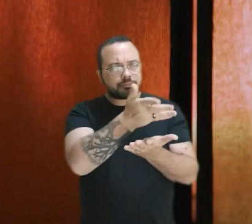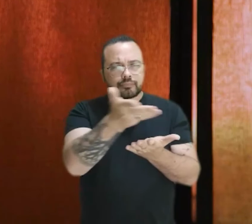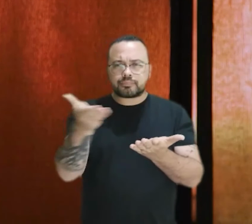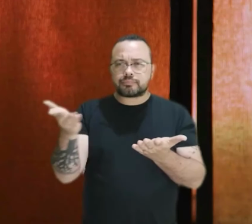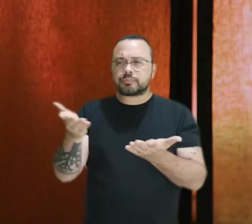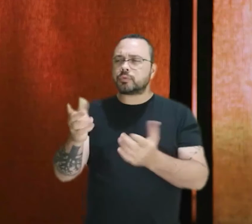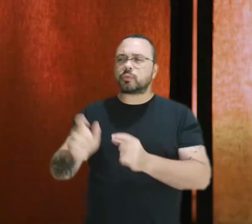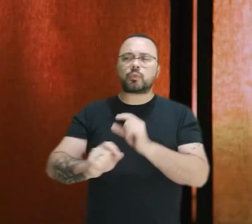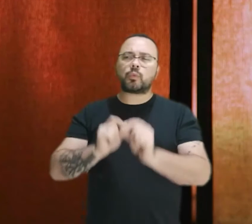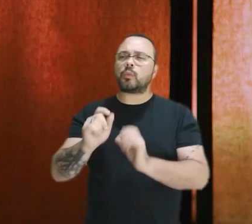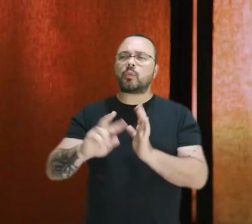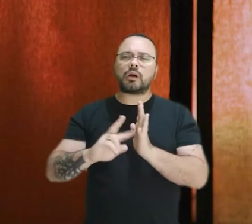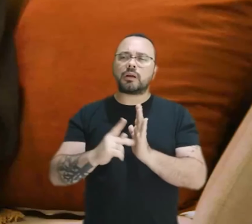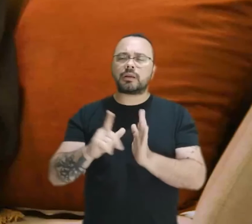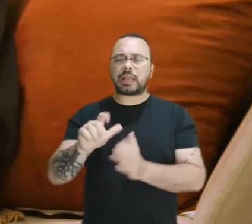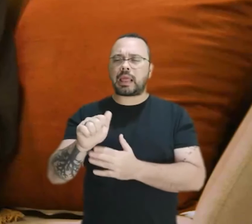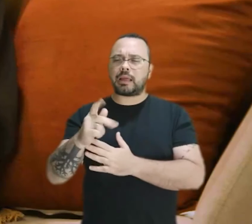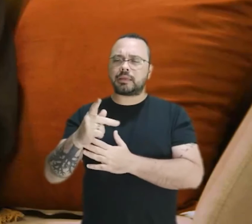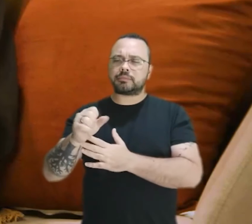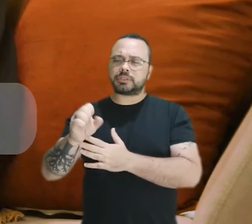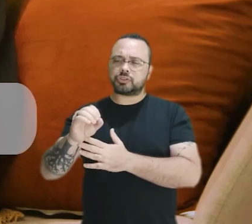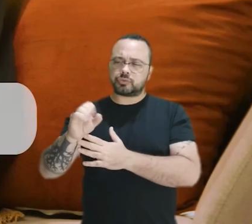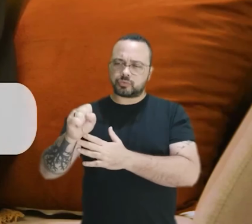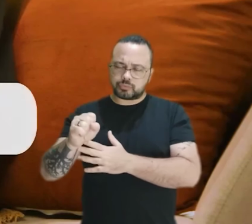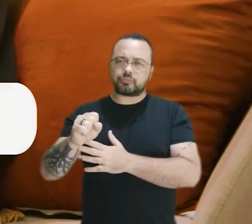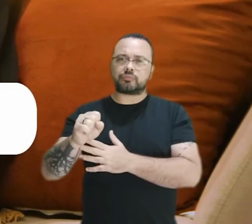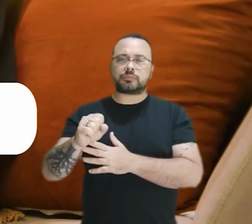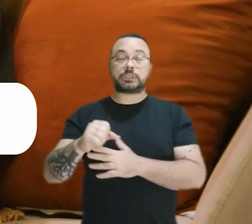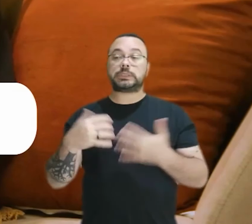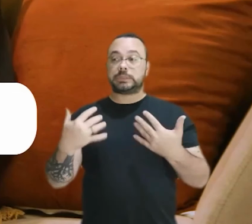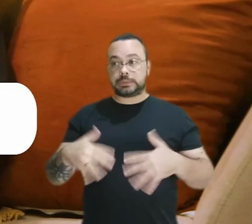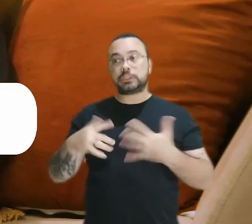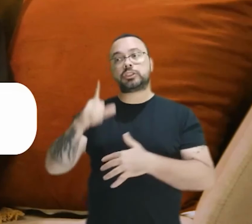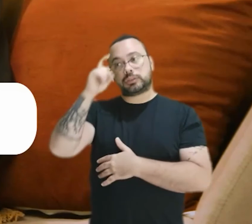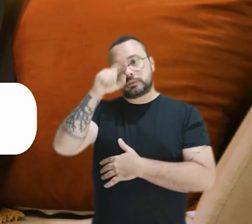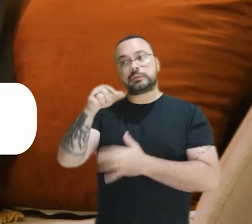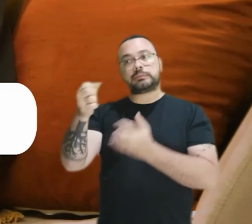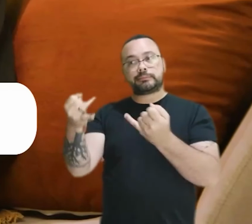o que que são esses lapsos. Nossa, é difícil de dizer, até porque são lapsos, né?